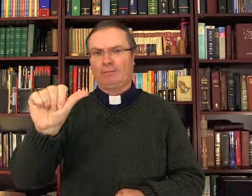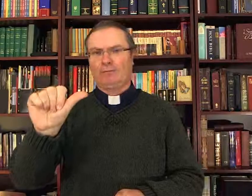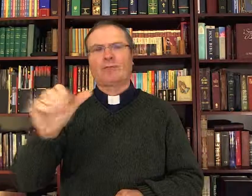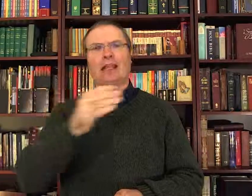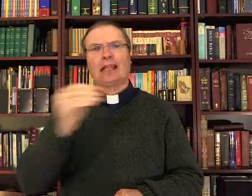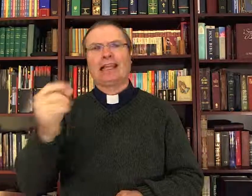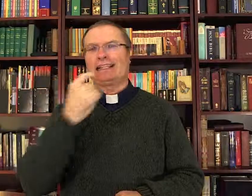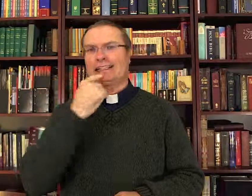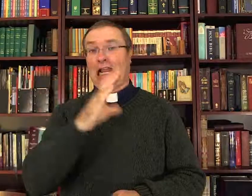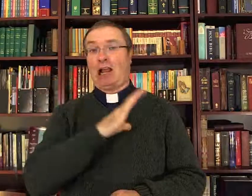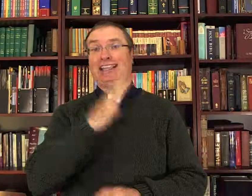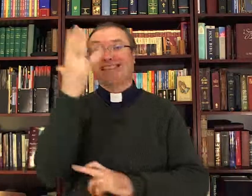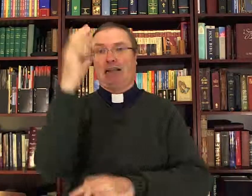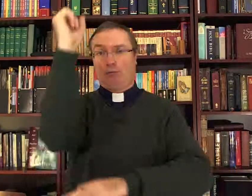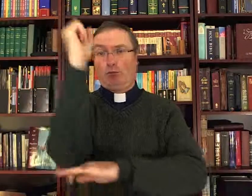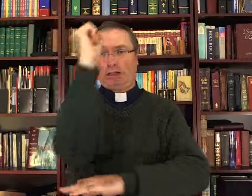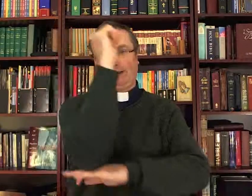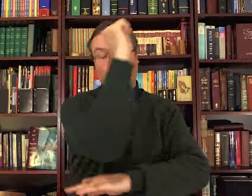et qui a cinq portiques.